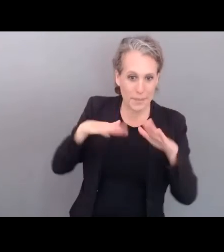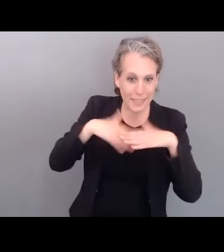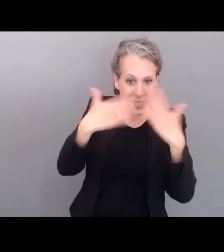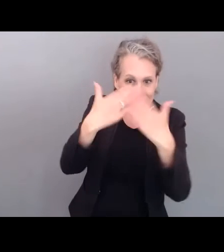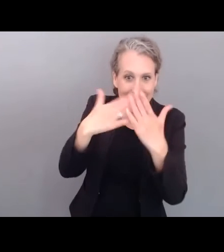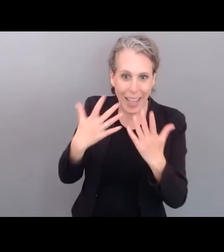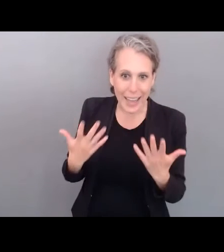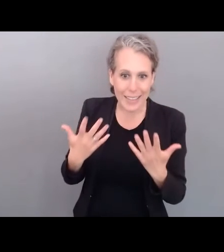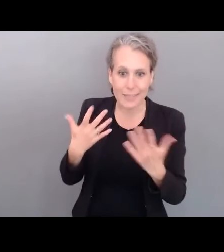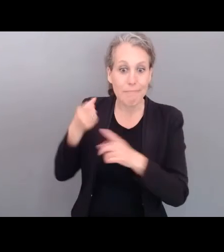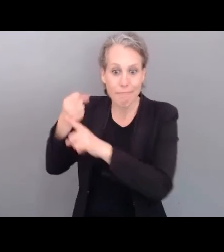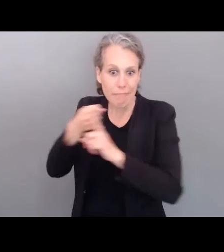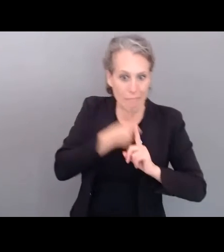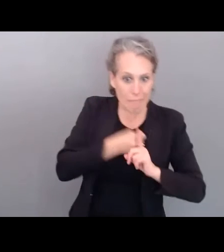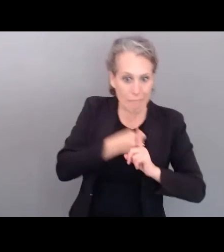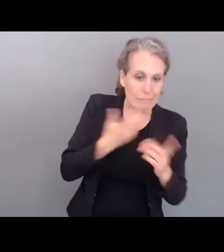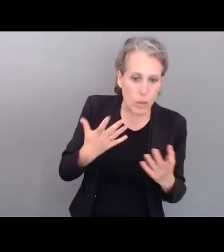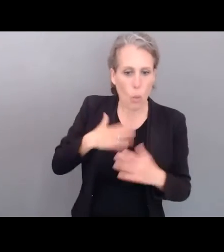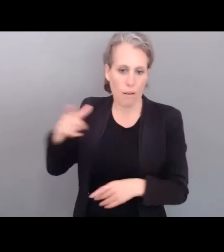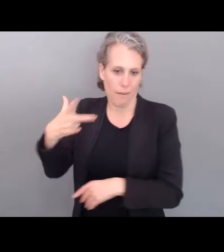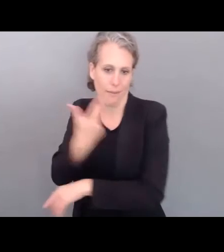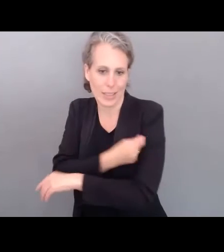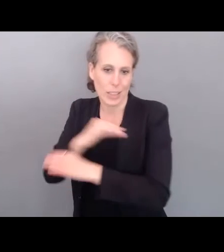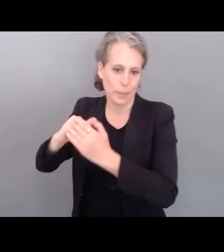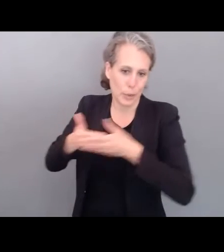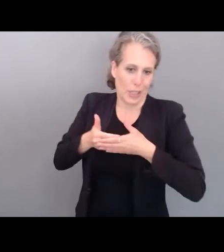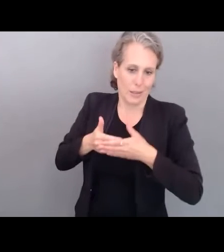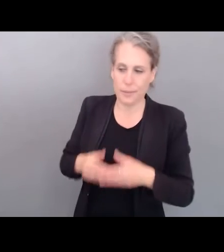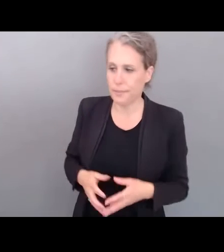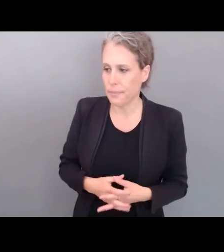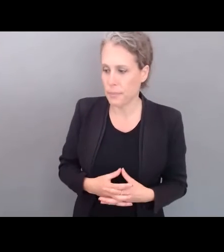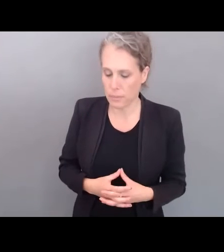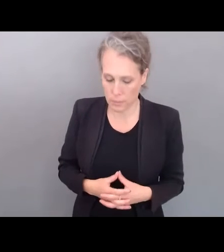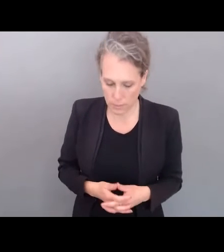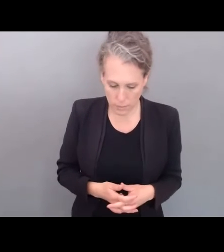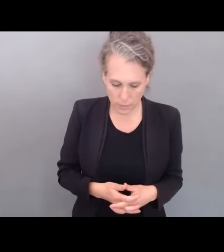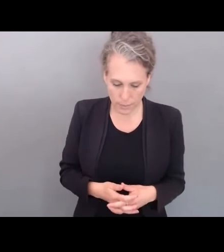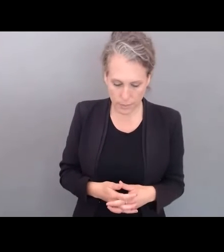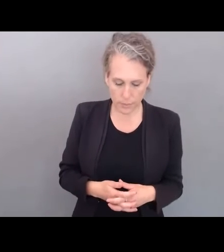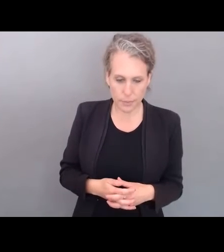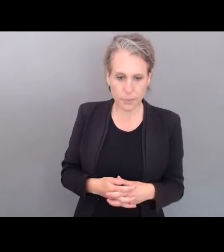por su dependencia de ellos en su vida diaria y el reflejo de los datos